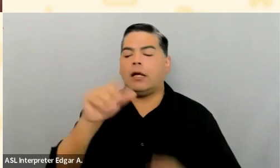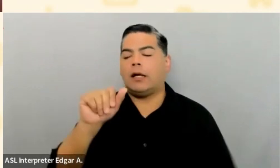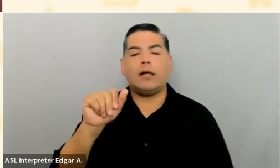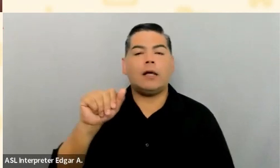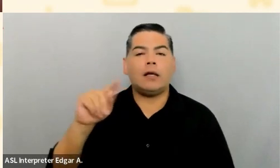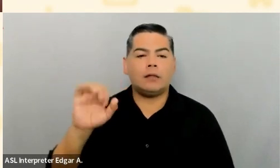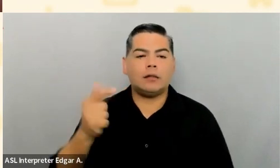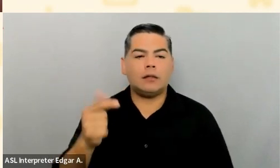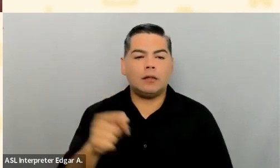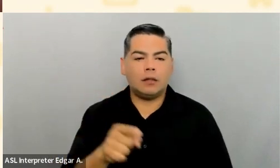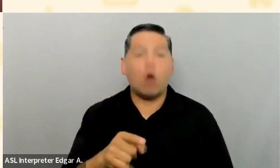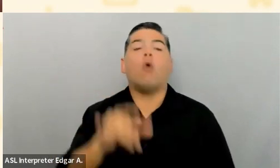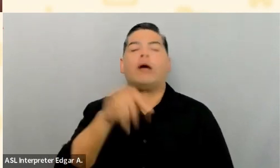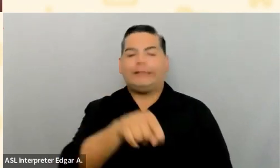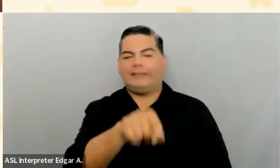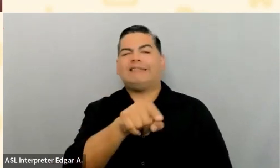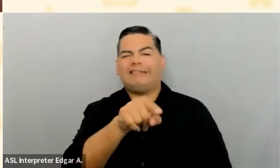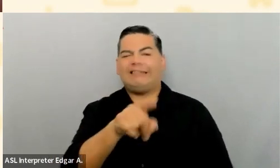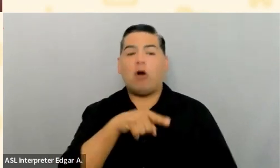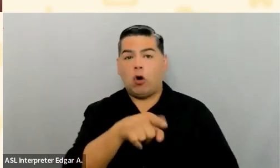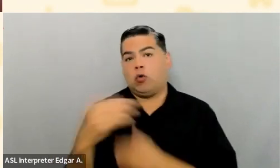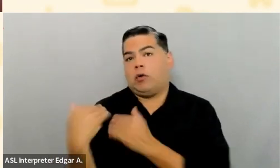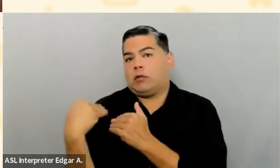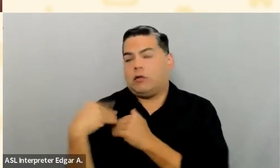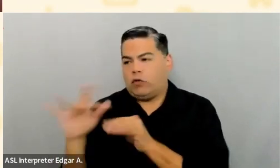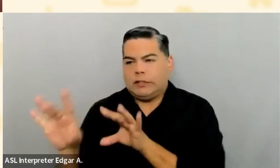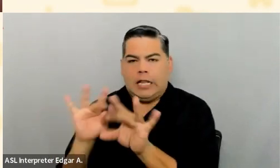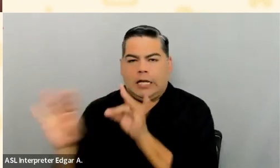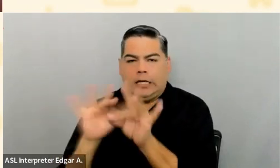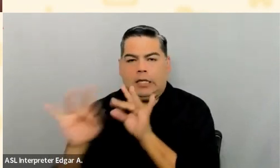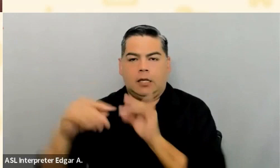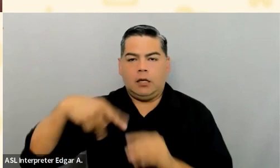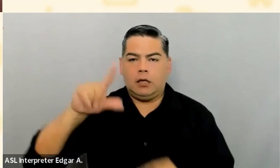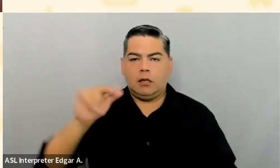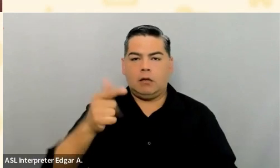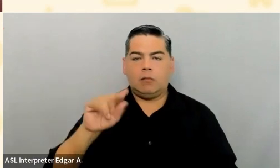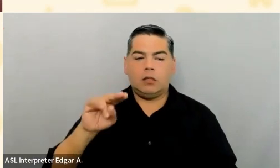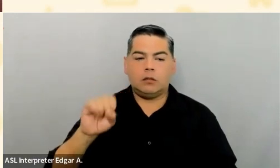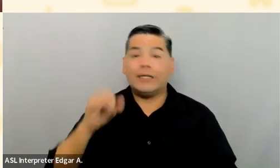Ah, sí. ¿Estás a cargo de seleccionar los complementos? Eso siempre es importante. Si no, siempre puedes resaltar a la persona que está